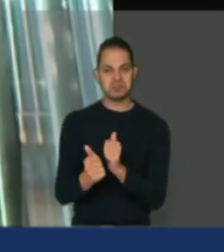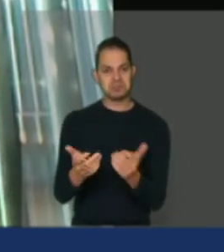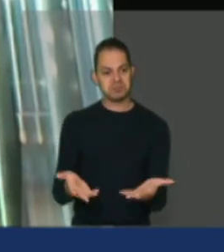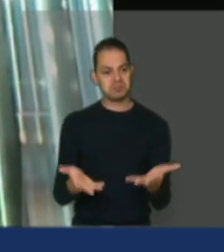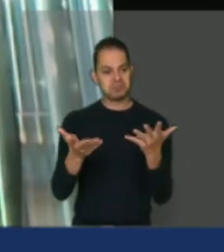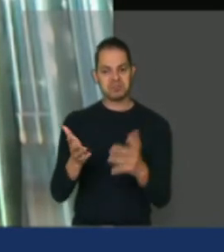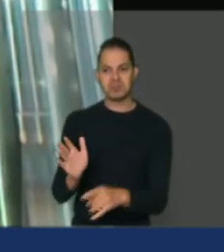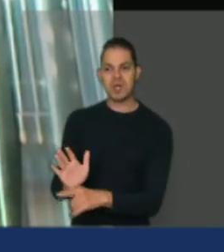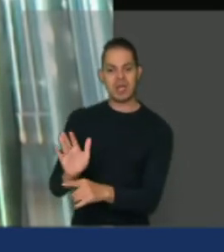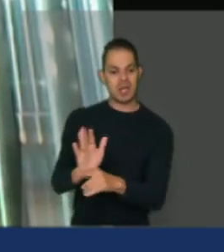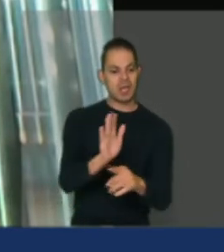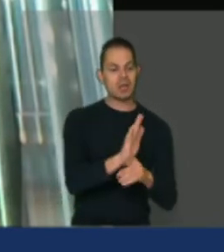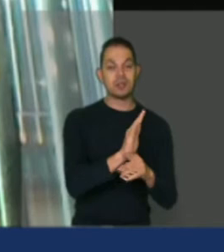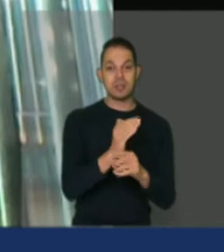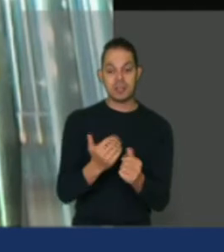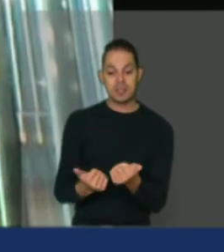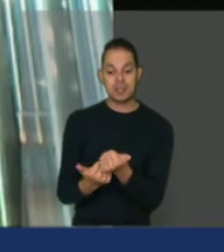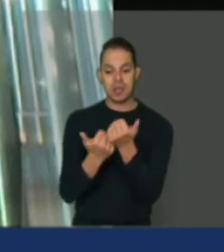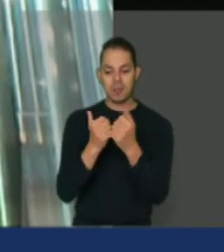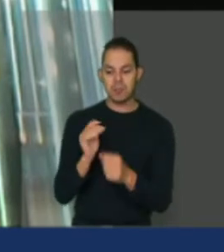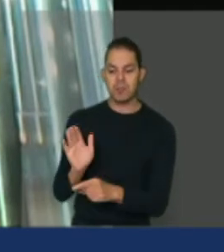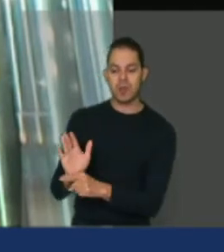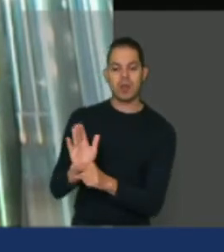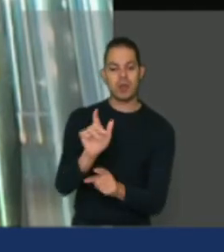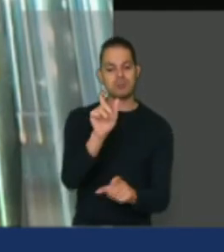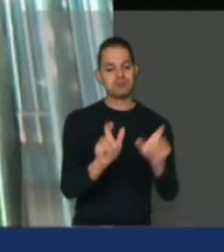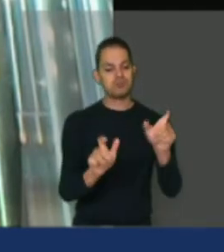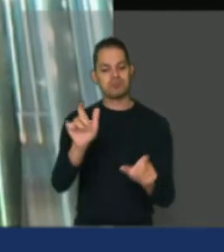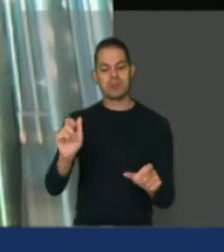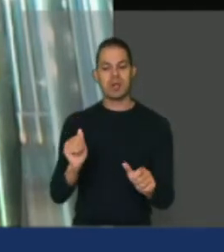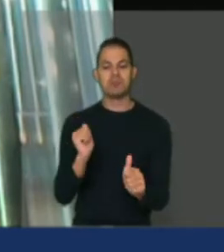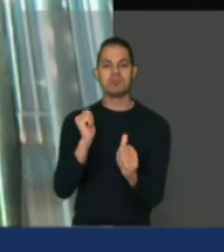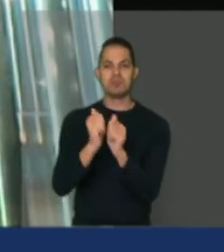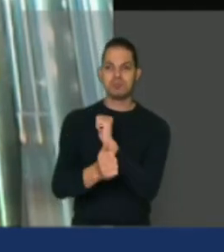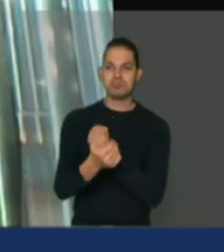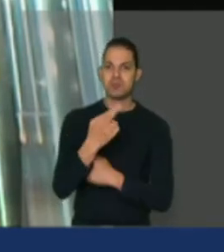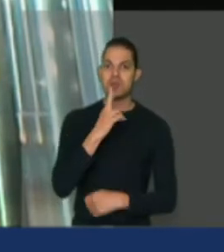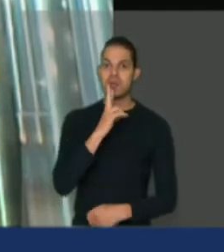ESSE APOIAMENTO AOS NOSSOS ATLETAS ATLETAS, ENTÃO, DE TODOS... DE TODOS OS RECURSOS